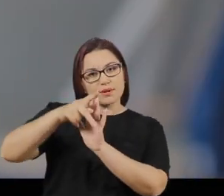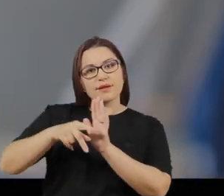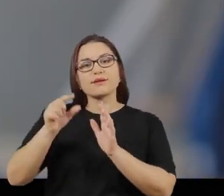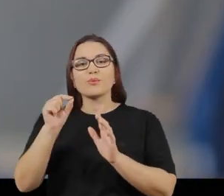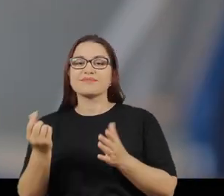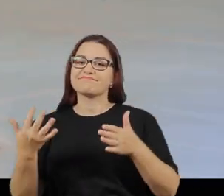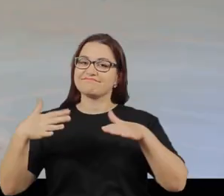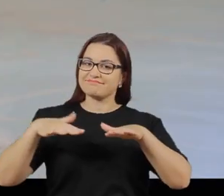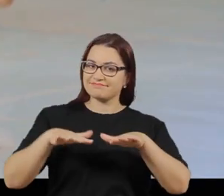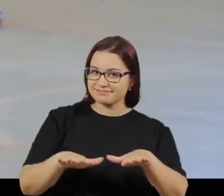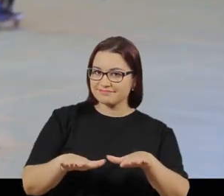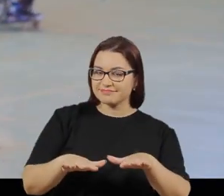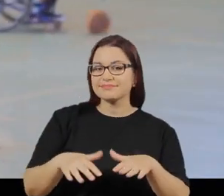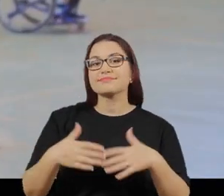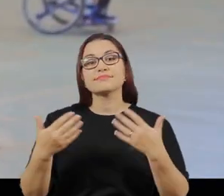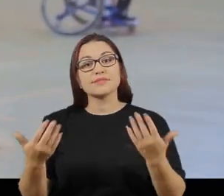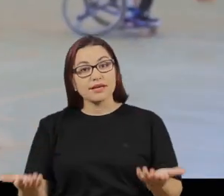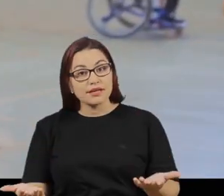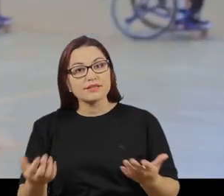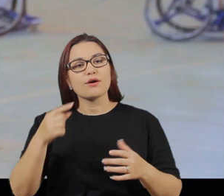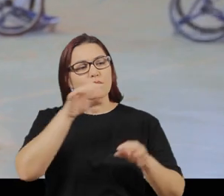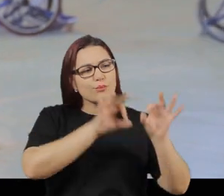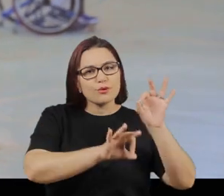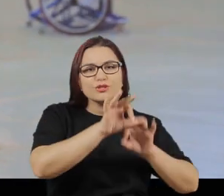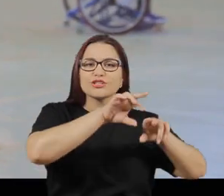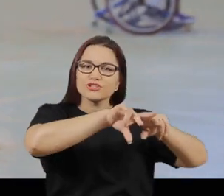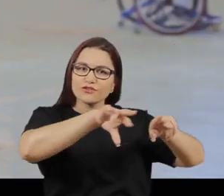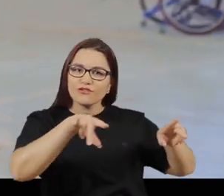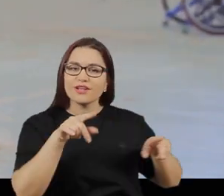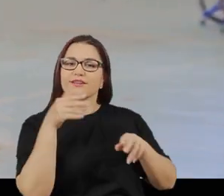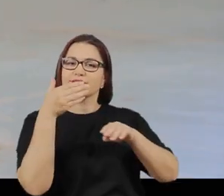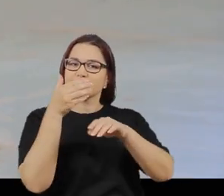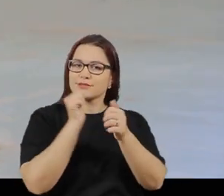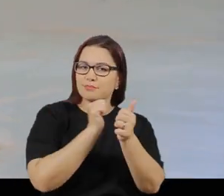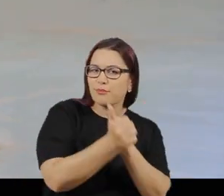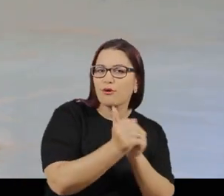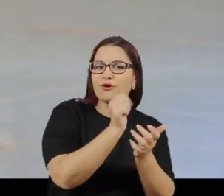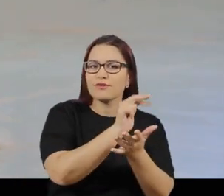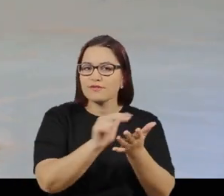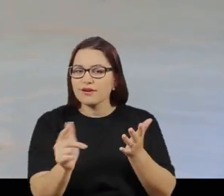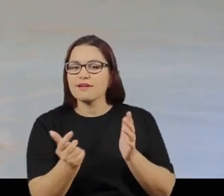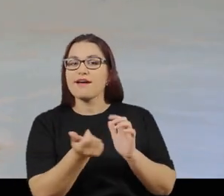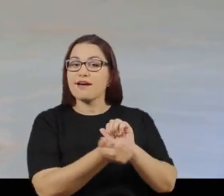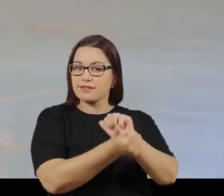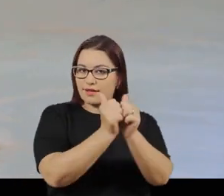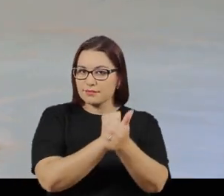inclusão social. Esses projetos hoje, ou esses esportes que são oferecidos